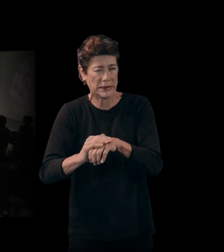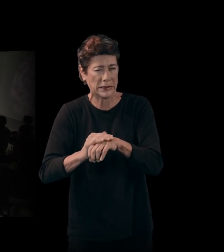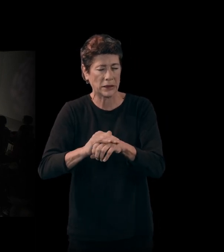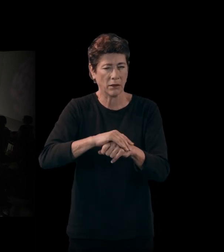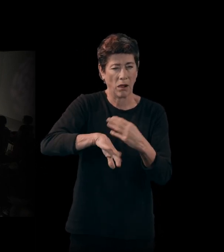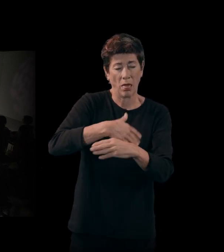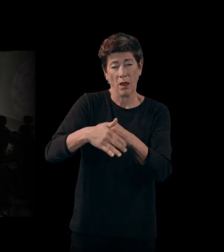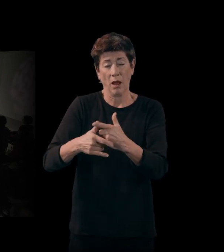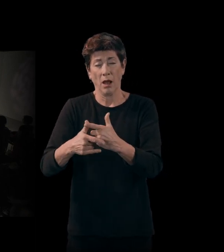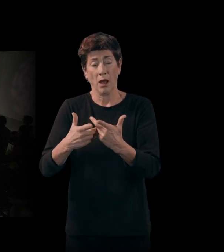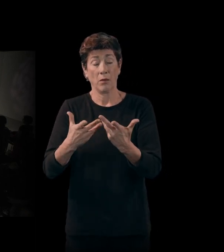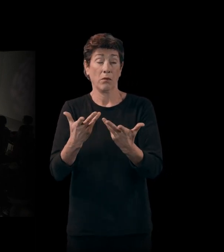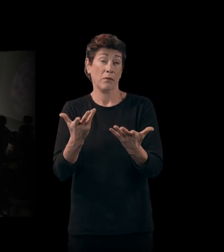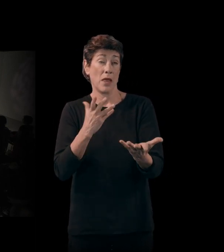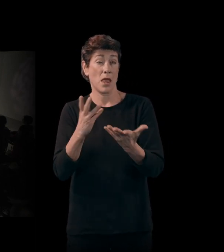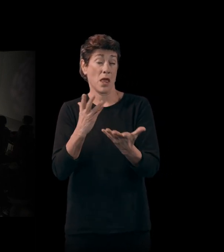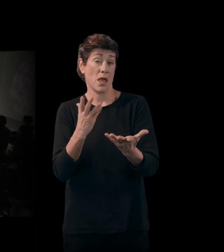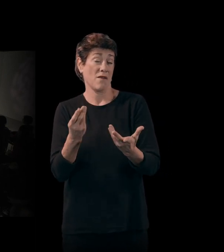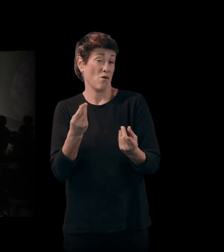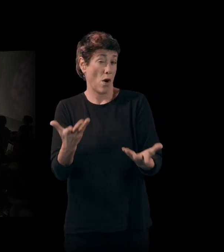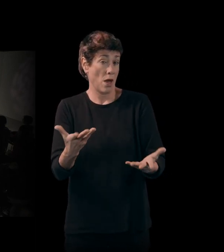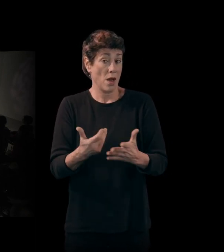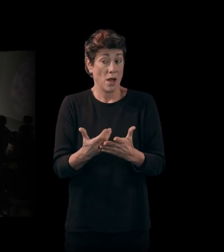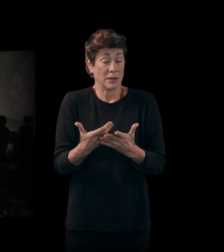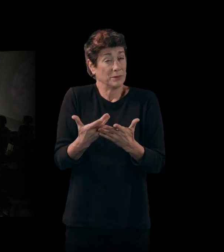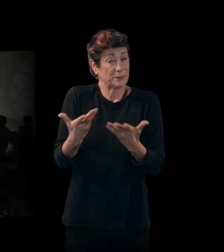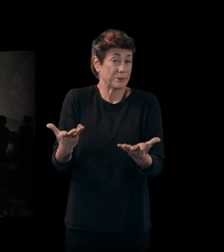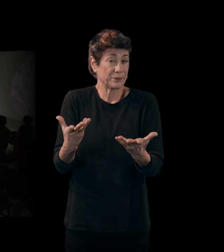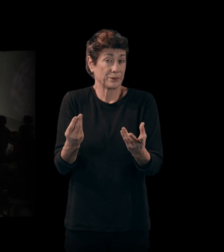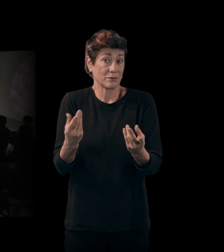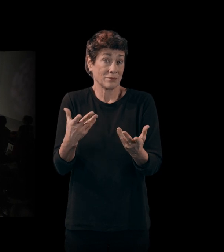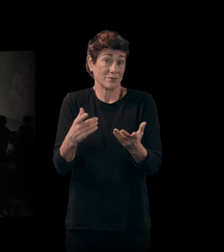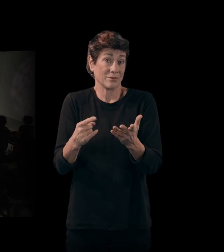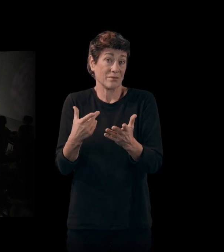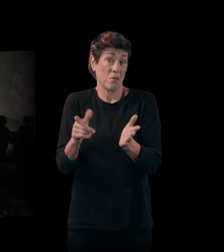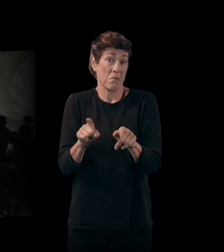qu'on connaît plus de l'extérieur, en tout cas pas personnellement. Donc, un peu la même question qu'au début, c'est-à-dire nous raconter